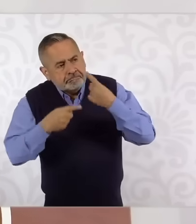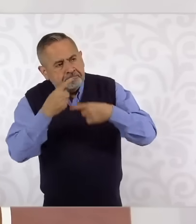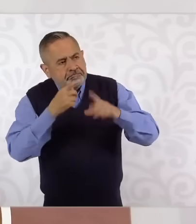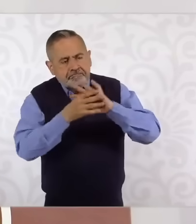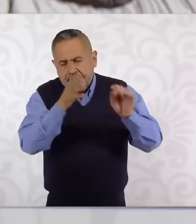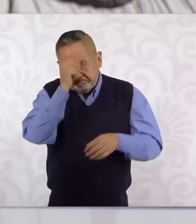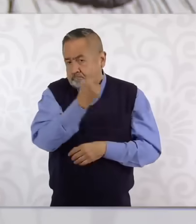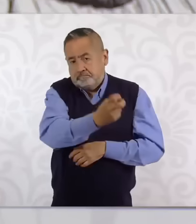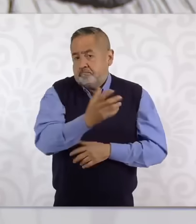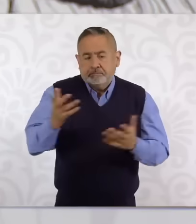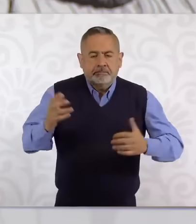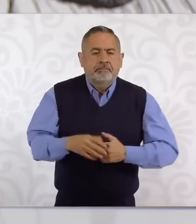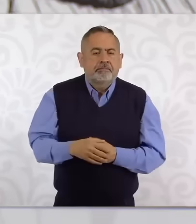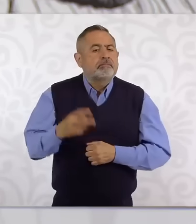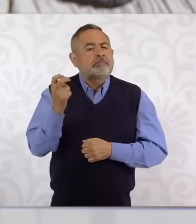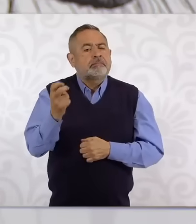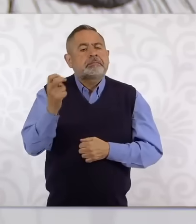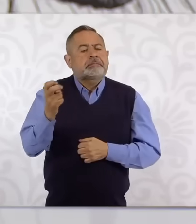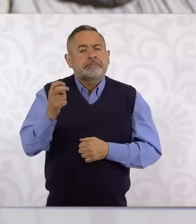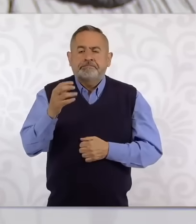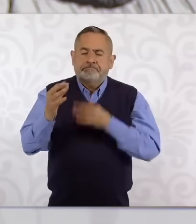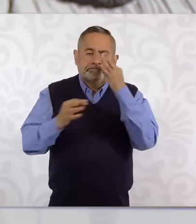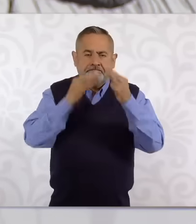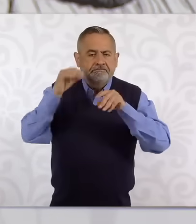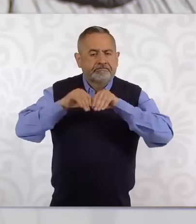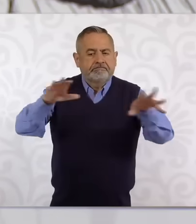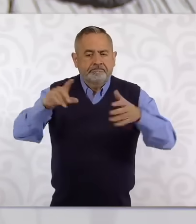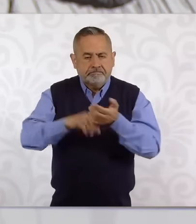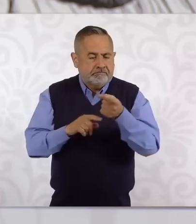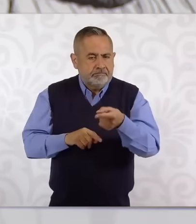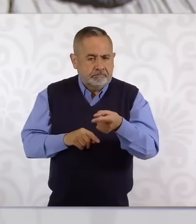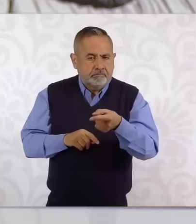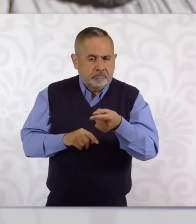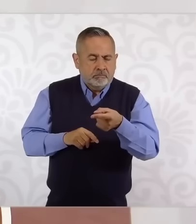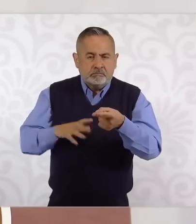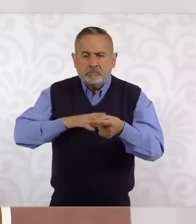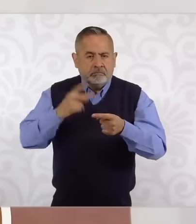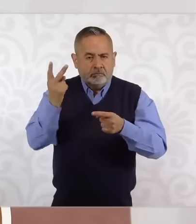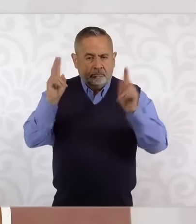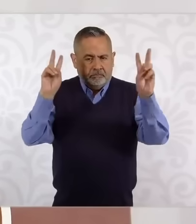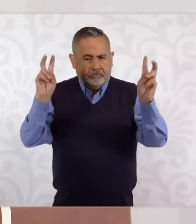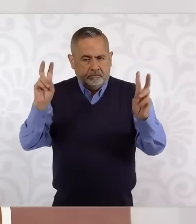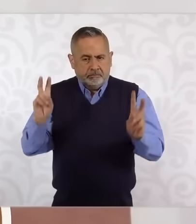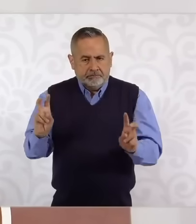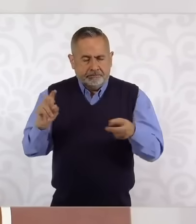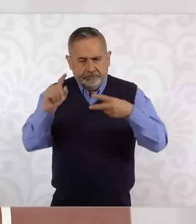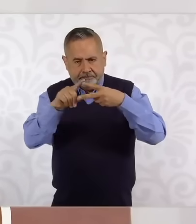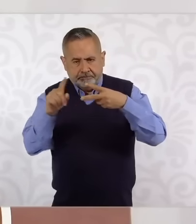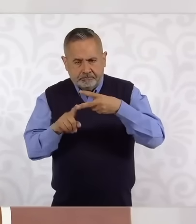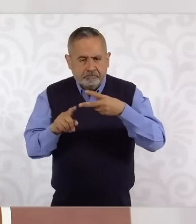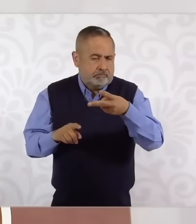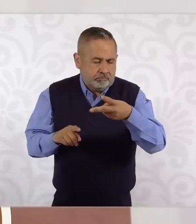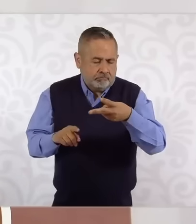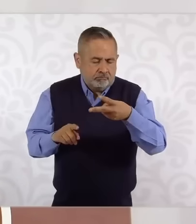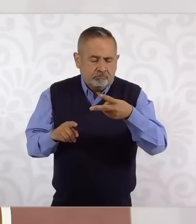Eh, ahí en el comunicado eh aparece dos temas que ellos eh han estado planteando,